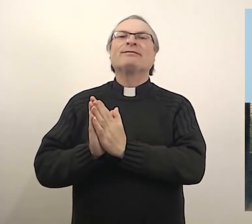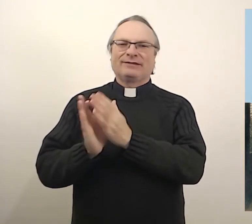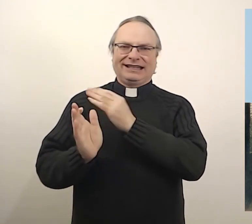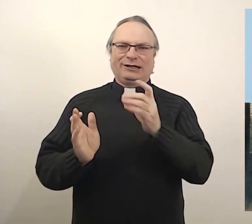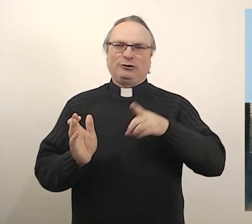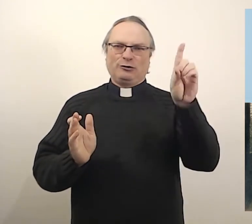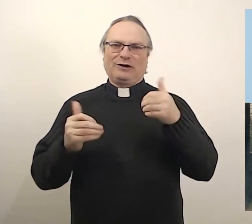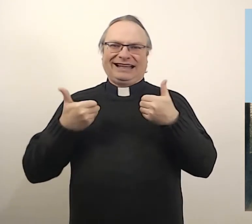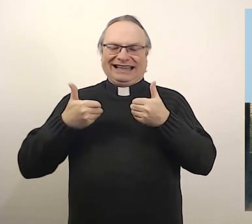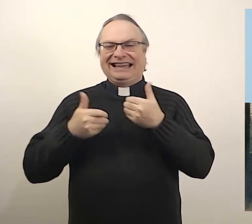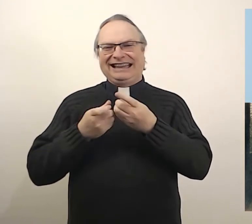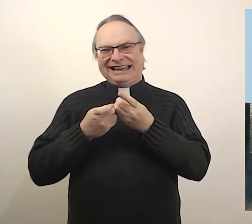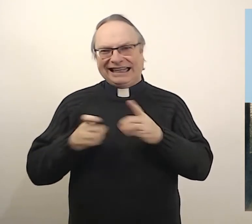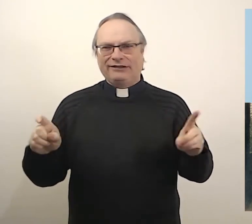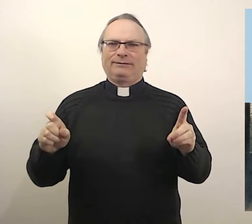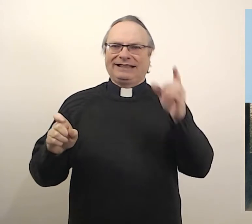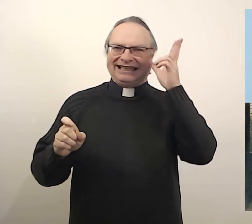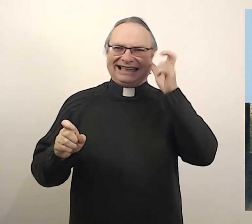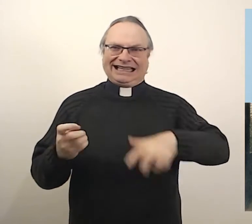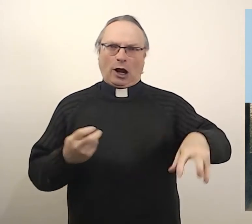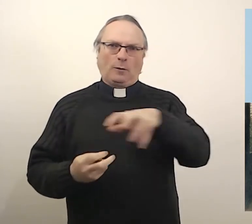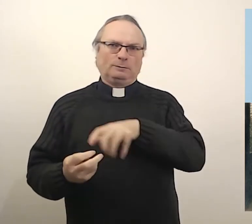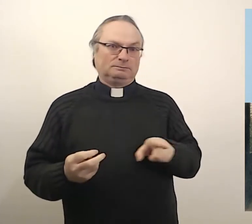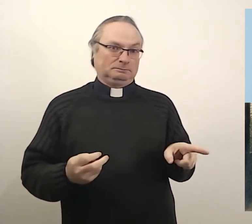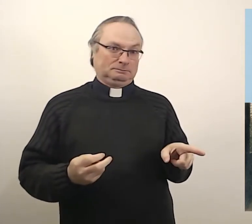et Dieu lui a délivré des lions.